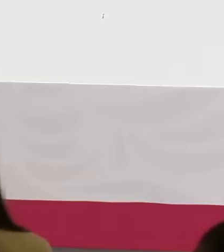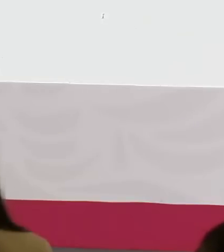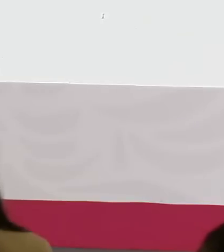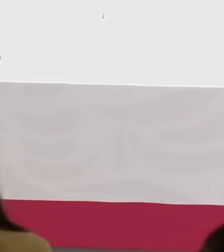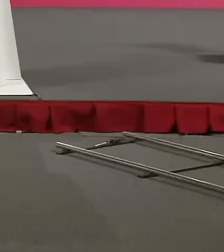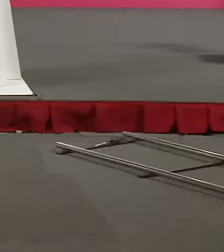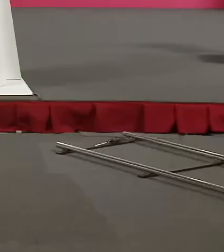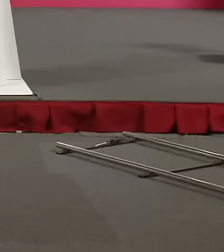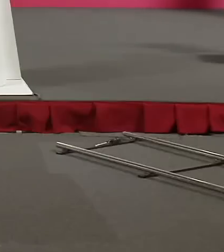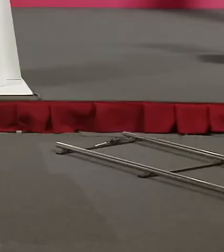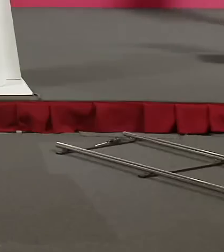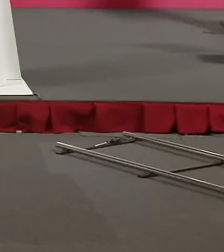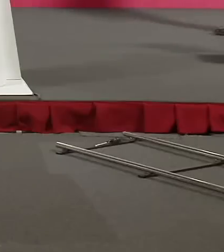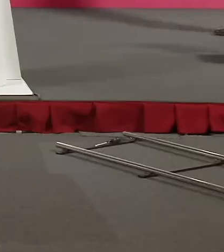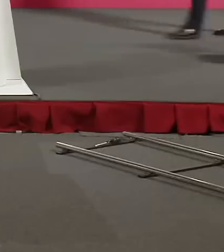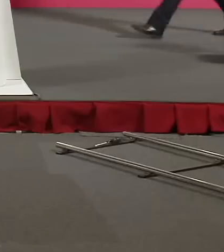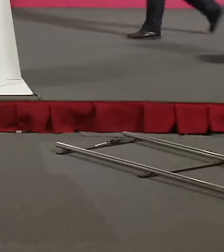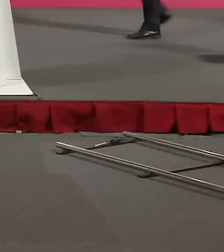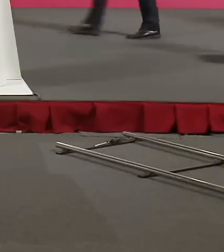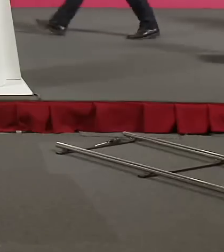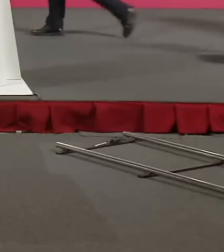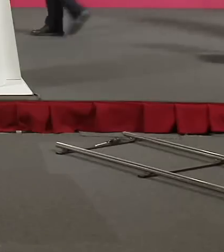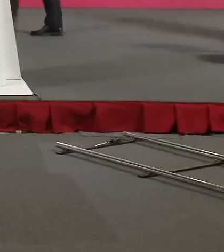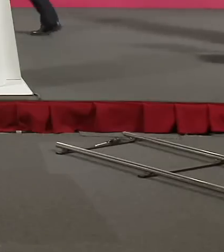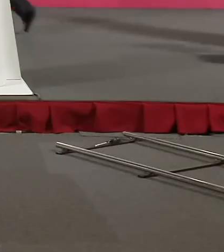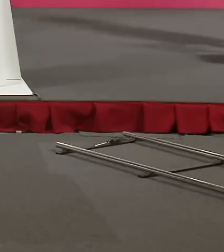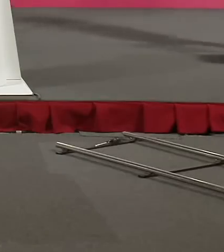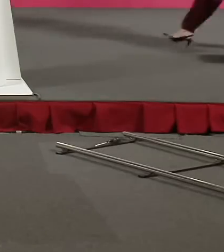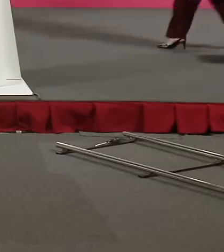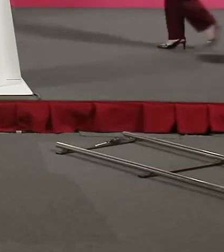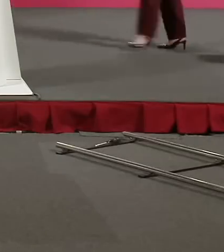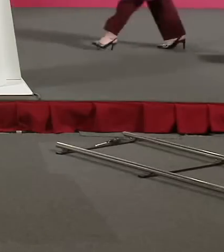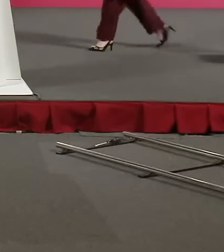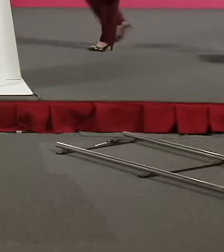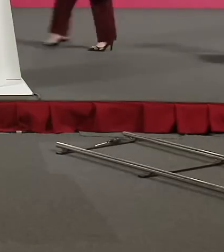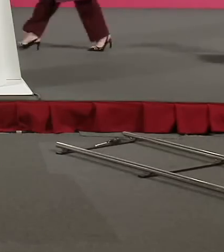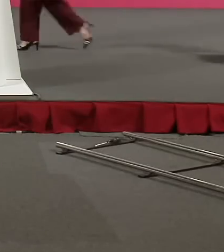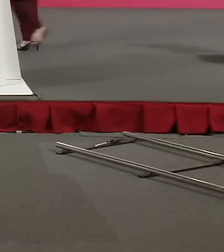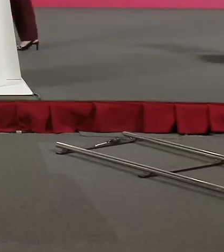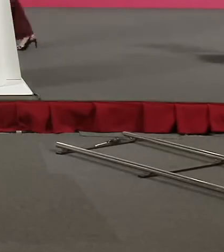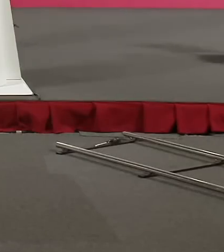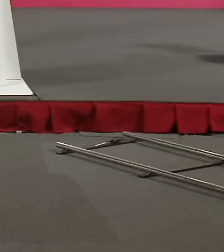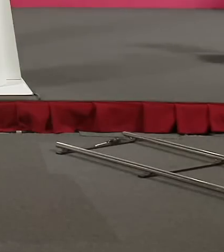Reforma constitucional en materia energética que revierten las modificaciones hechas en el